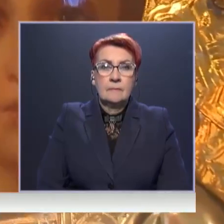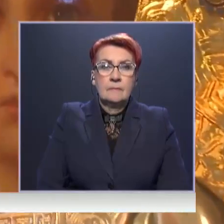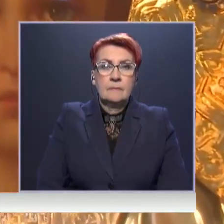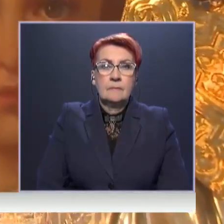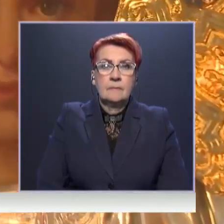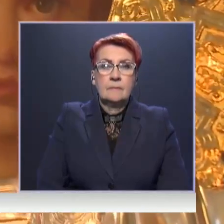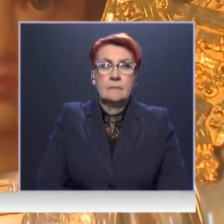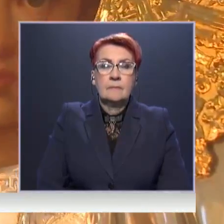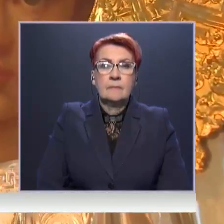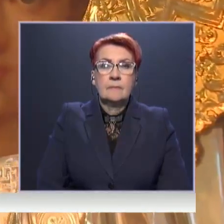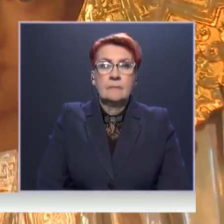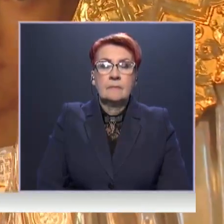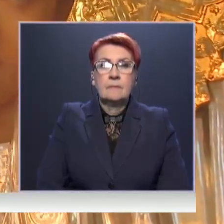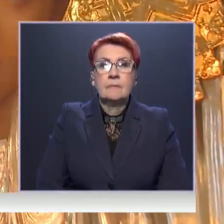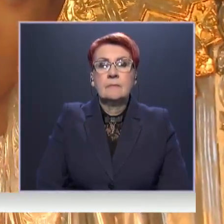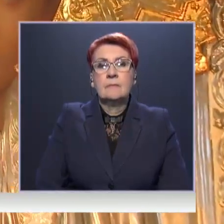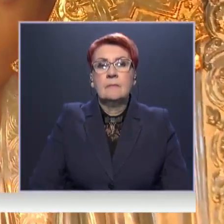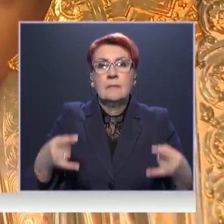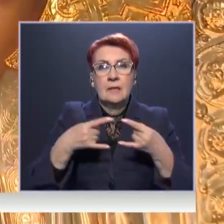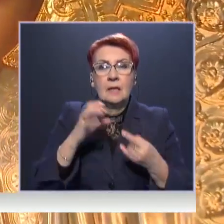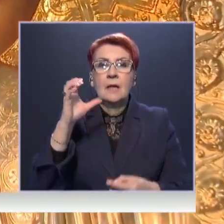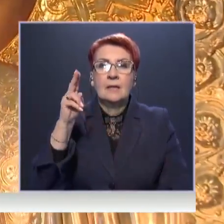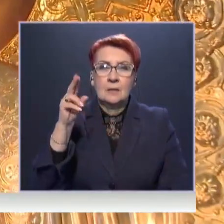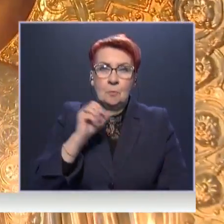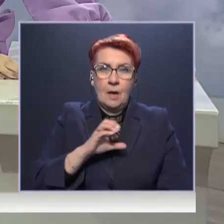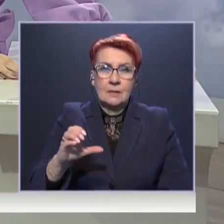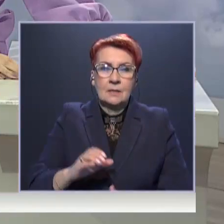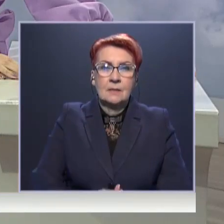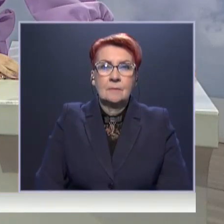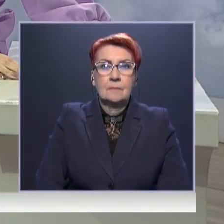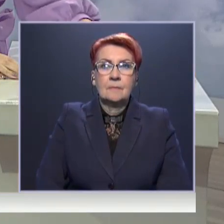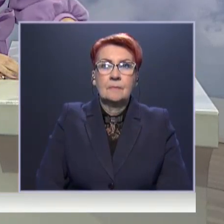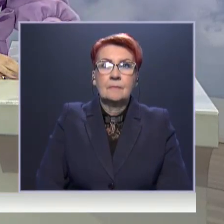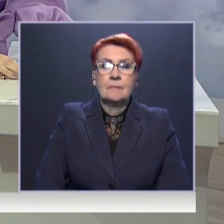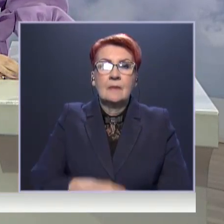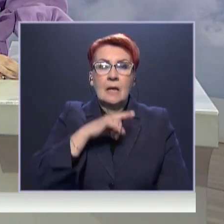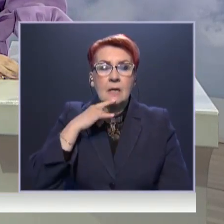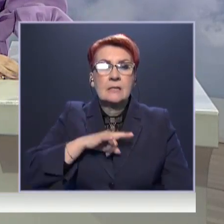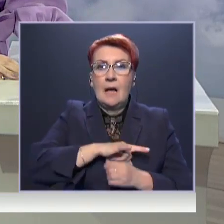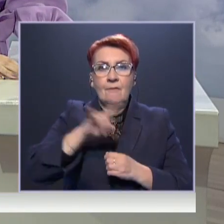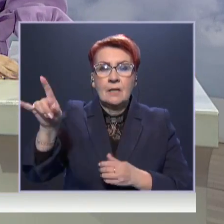Матвей Горбунов Андрей Андреевский Сергей Каменский телеканал Спас Российская авиация уничтожила заводы